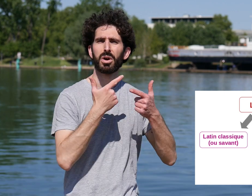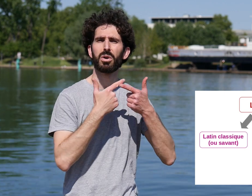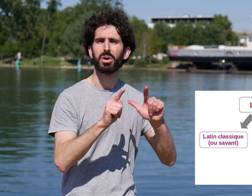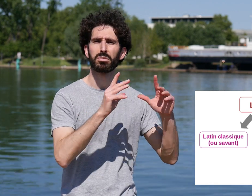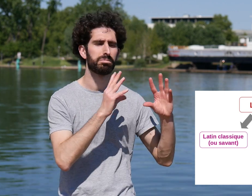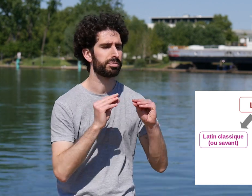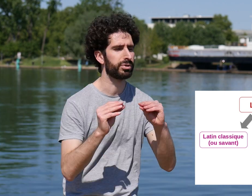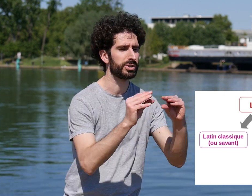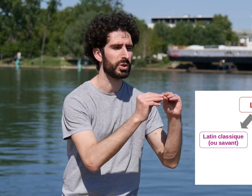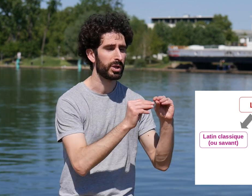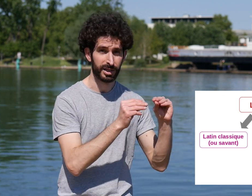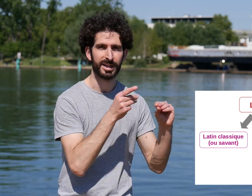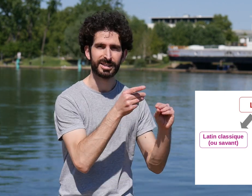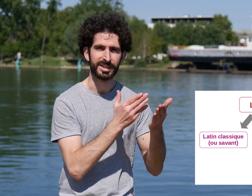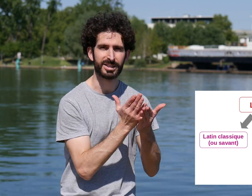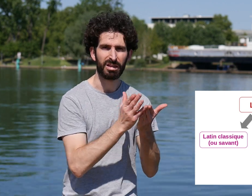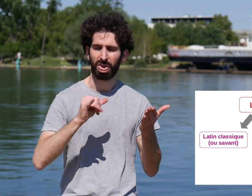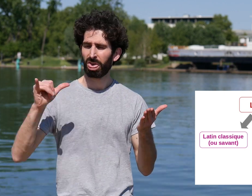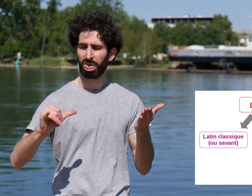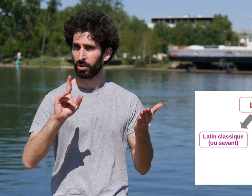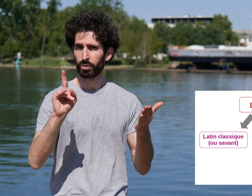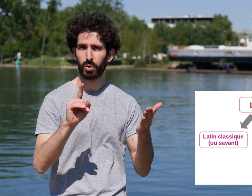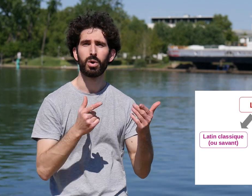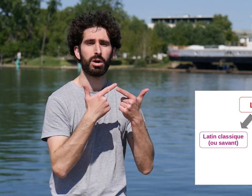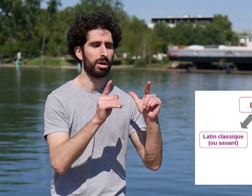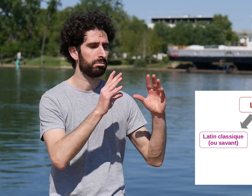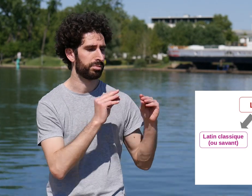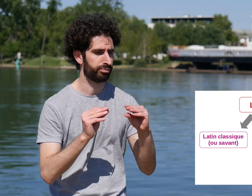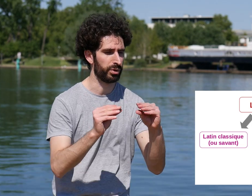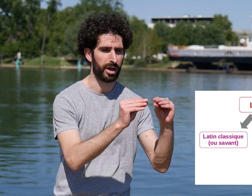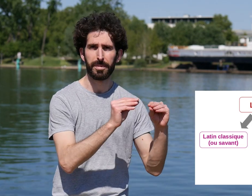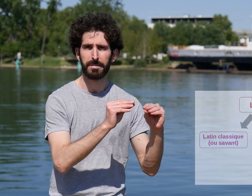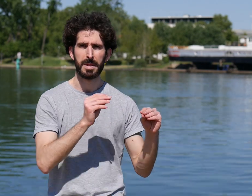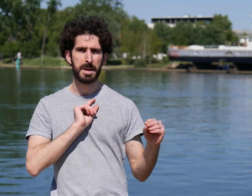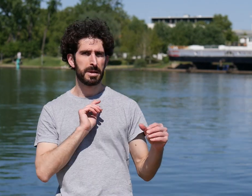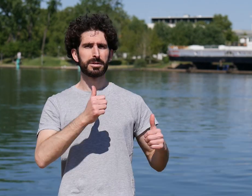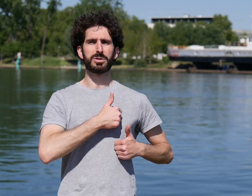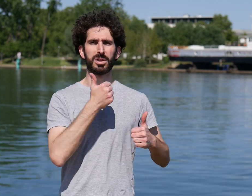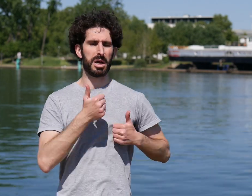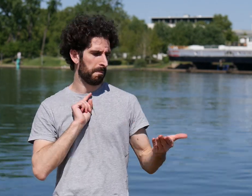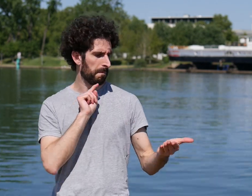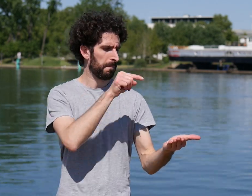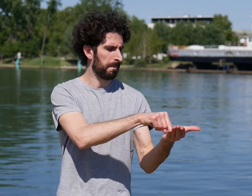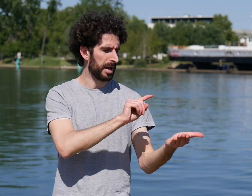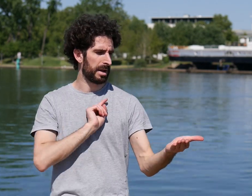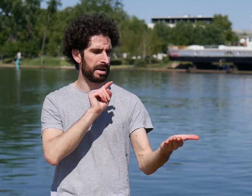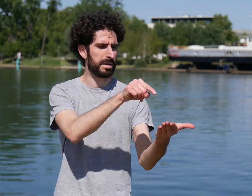le latin vulgaire. Le sens n'était donc pas "vulgaire" mais "populaire". Quand les soldats se déplaçaient